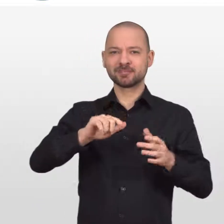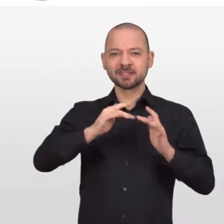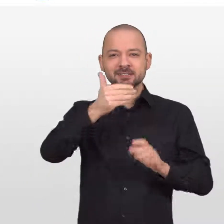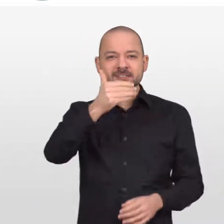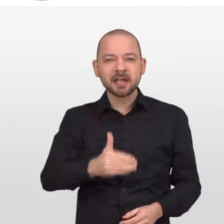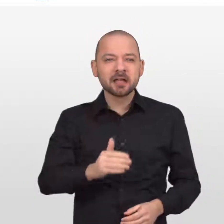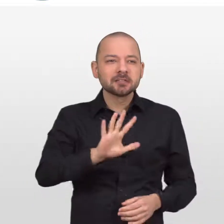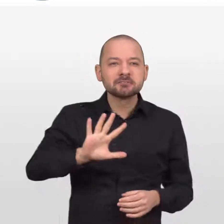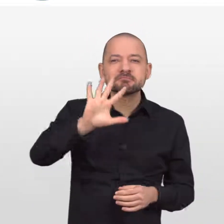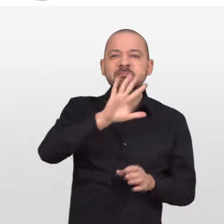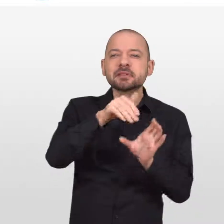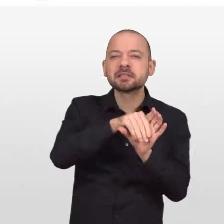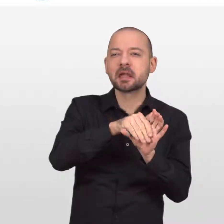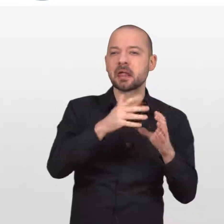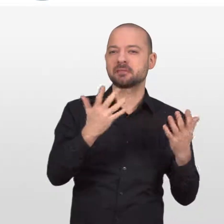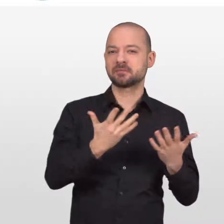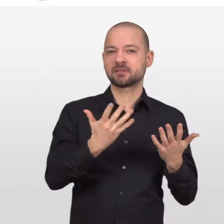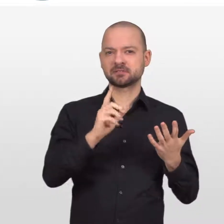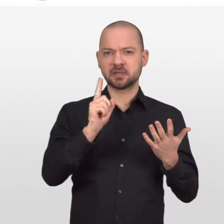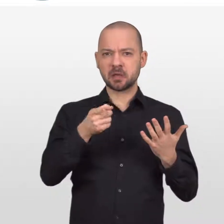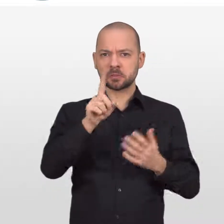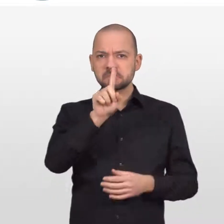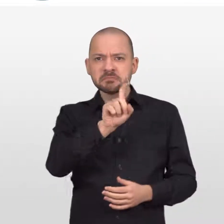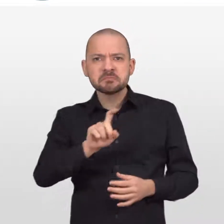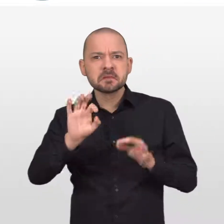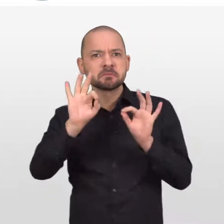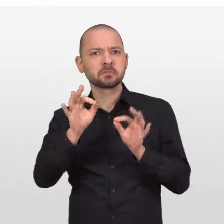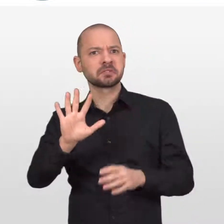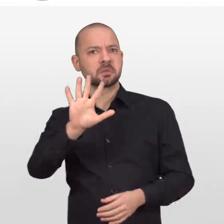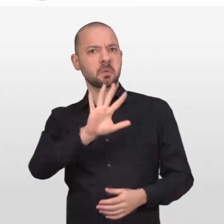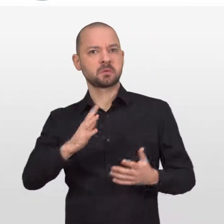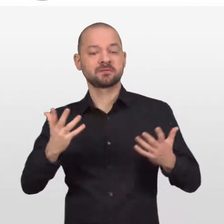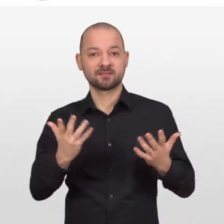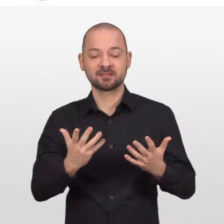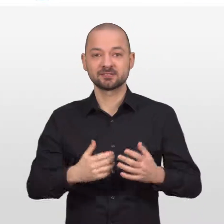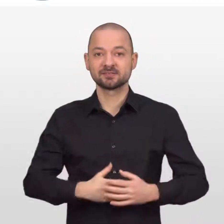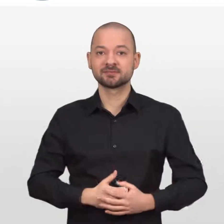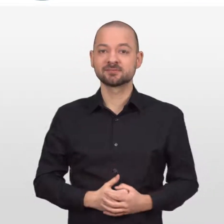den Inhalt und die Funktion dieser Internetseite darstellen. představit obsah a funkci těchto internetových stránek.